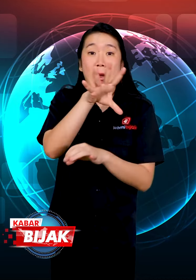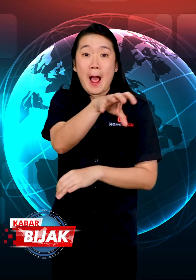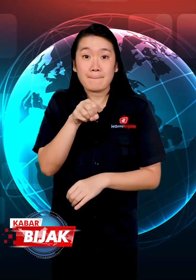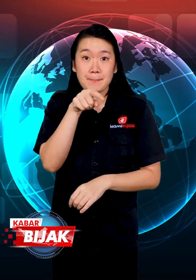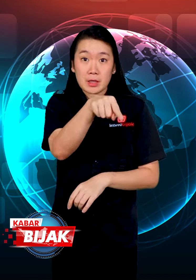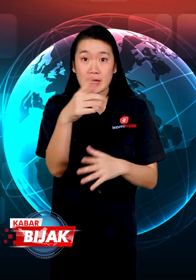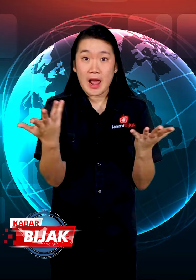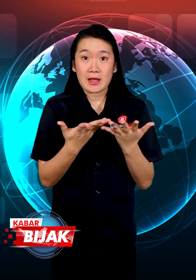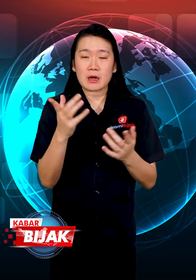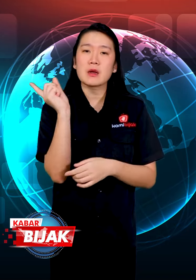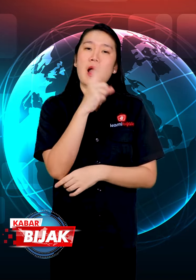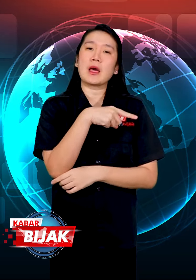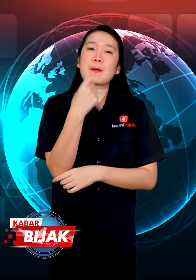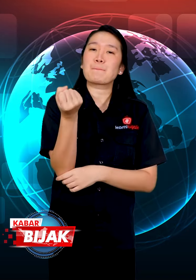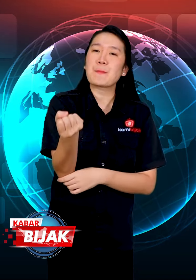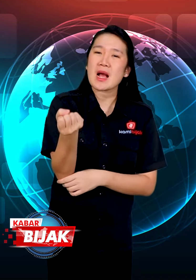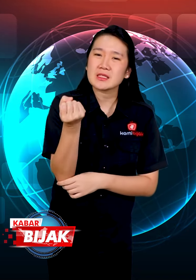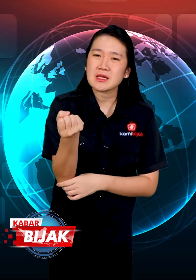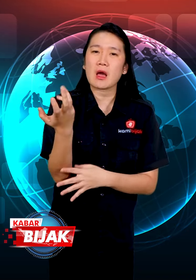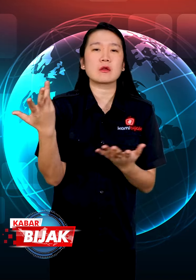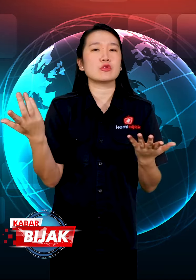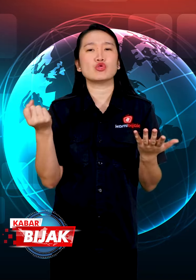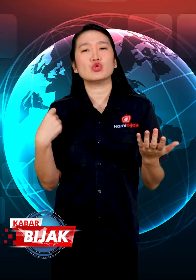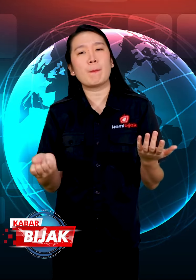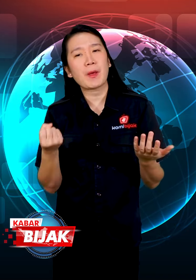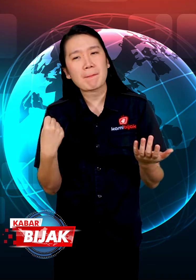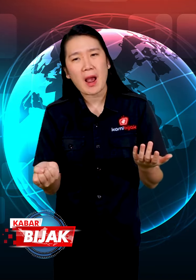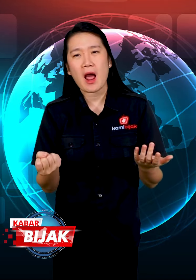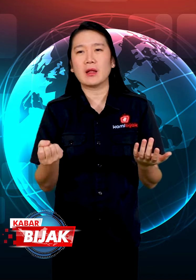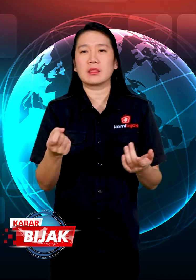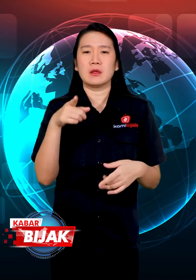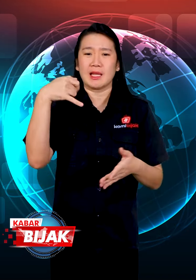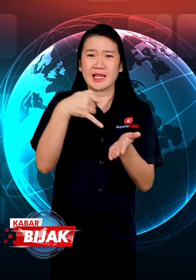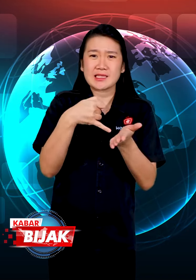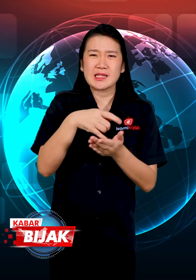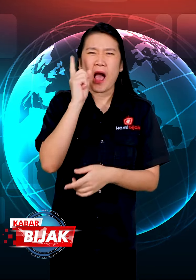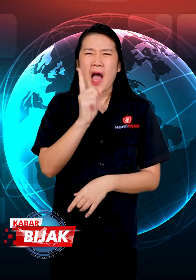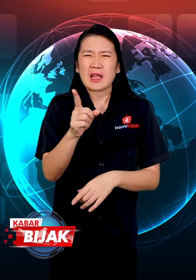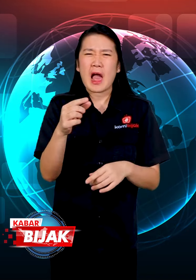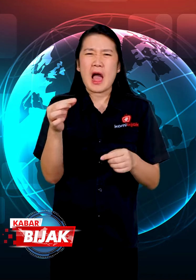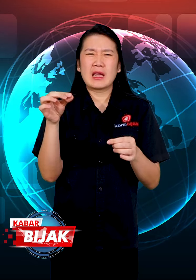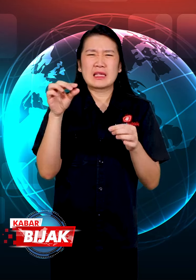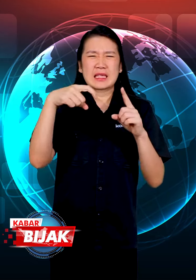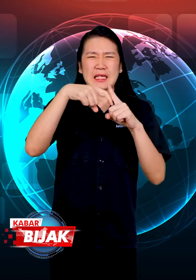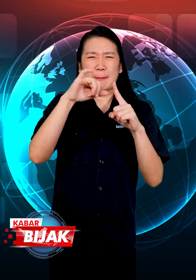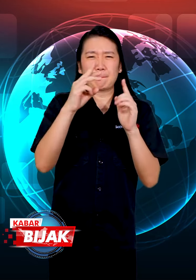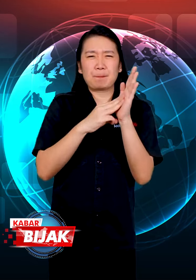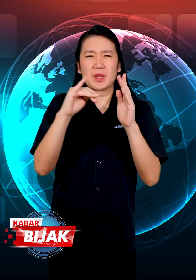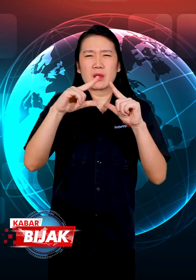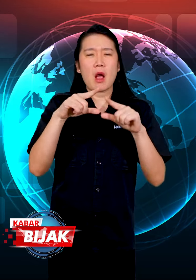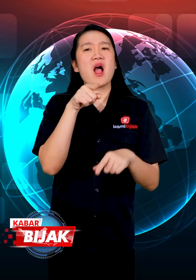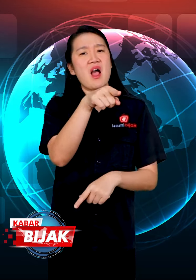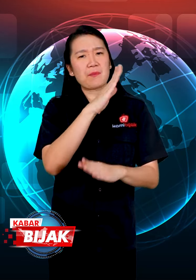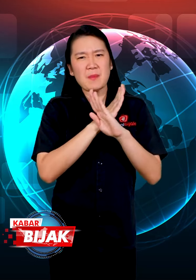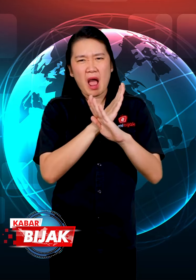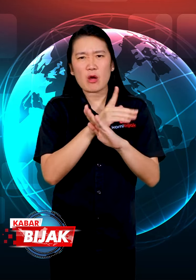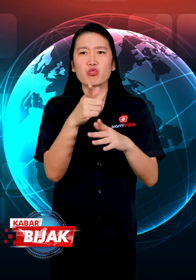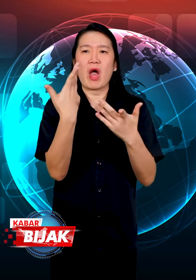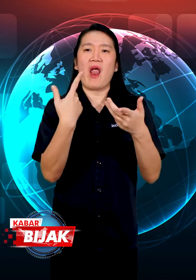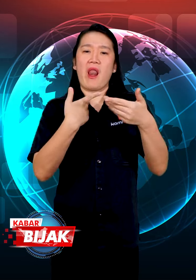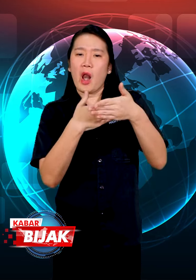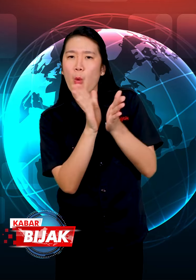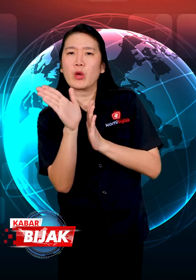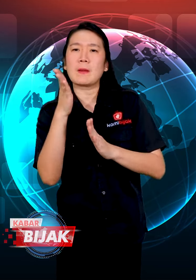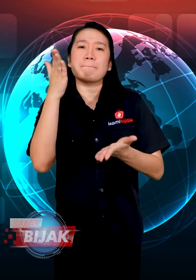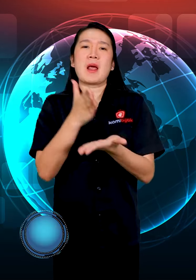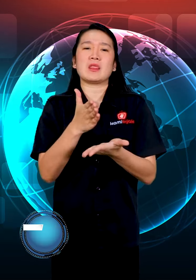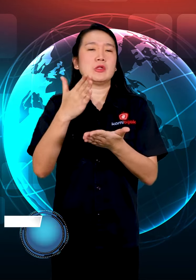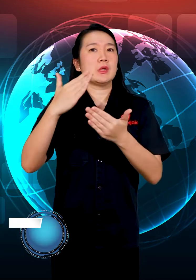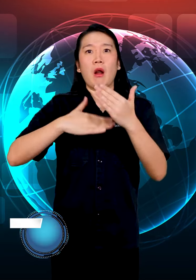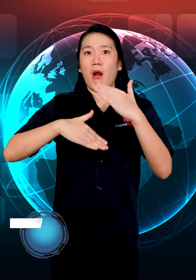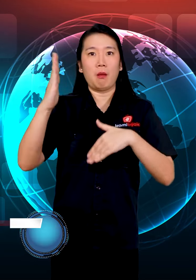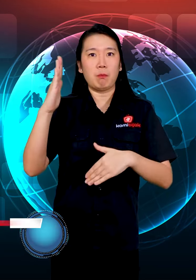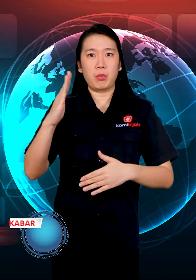yang diambil dari pasar dan supermarket. Hasilnya ada kimia berbahaya yang melewati batas.